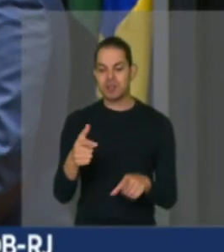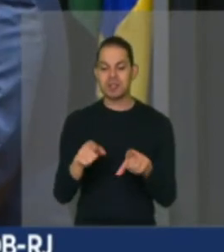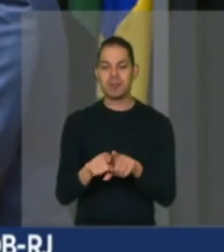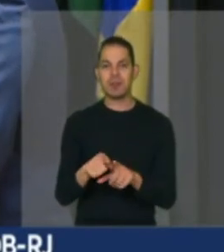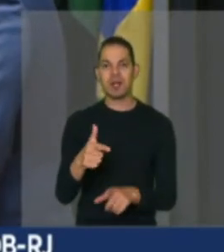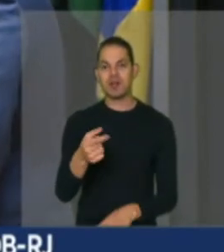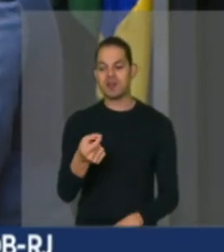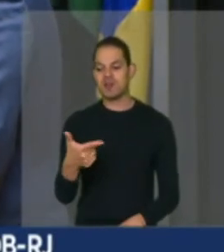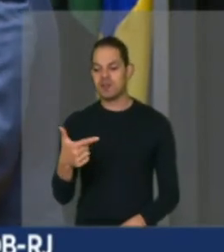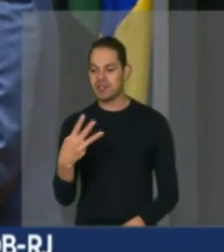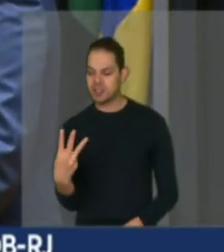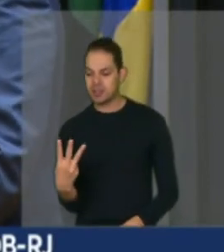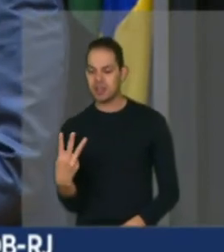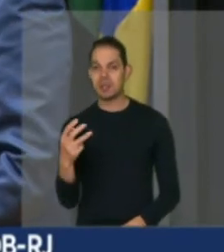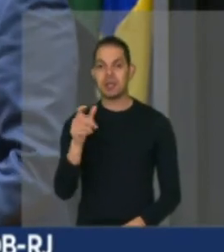A BATUTA DO NOSSO QUERIDO JOSA MUITO RESPEITADO NO RIO DE